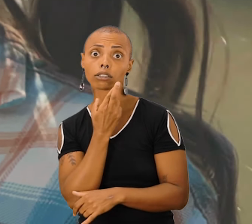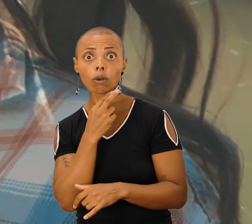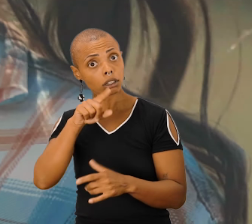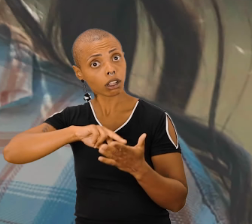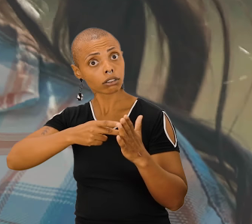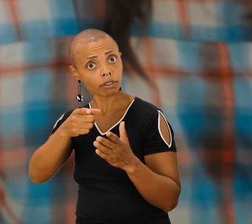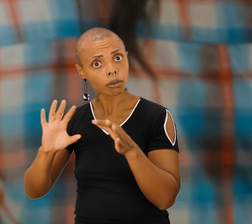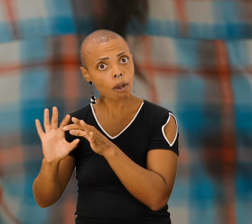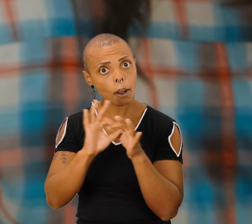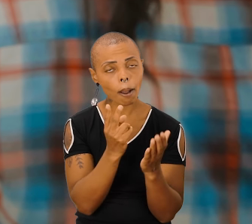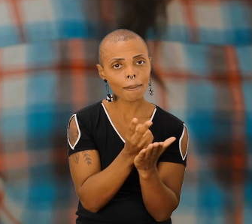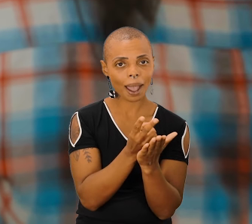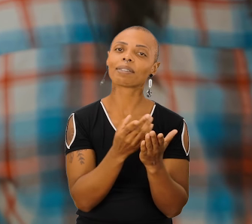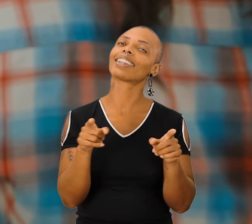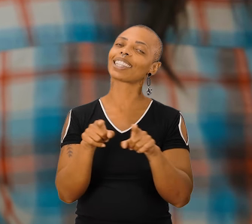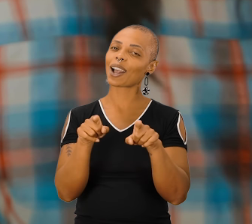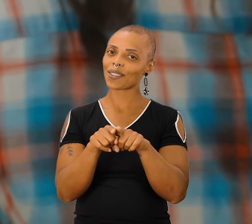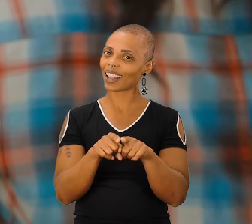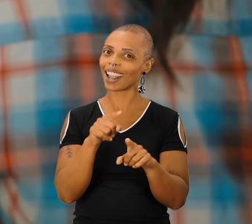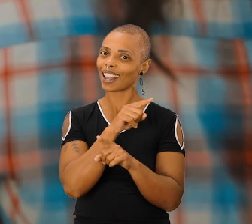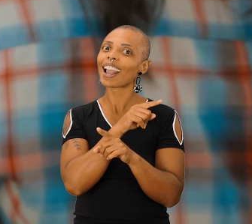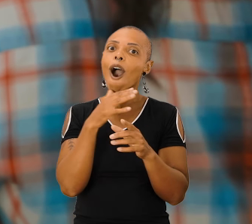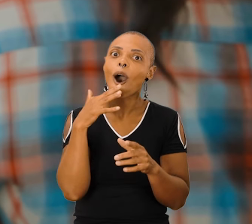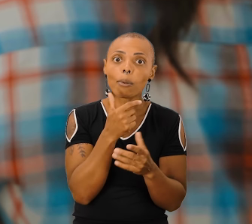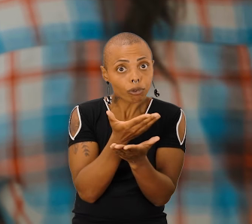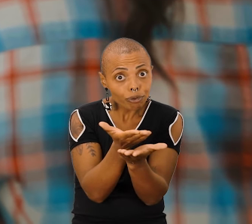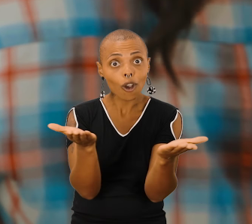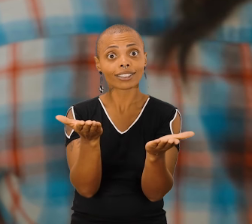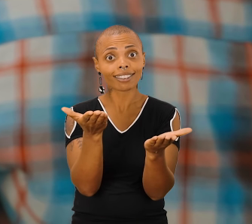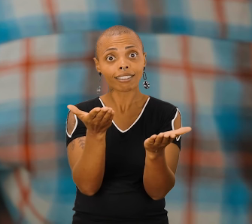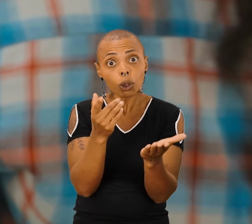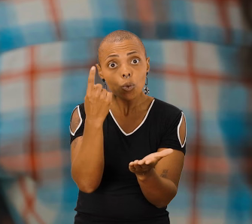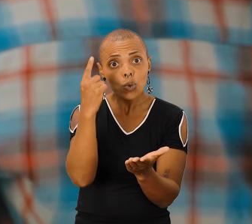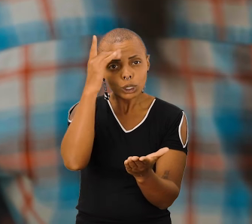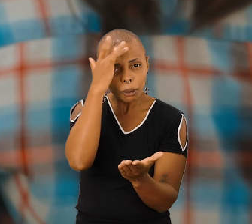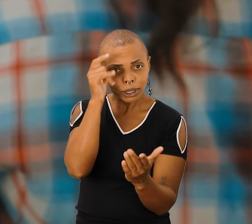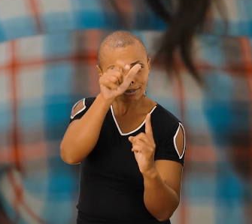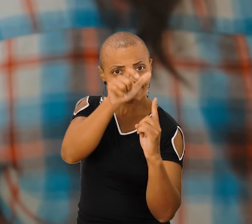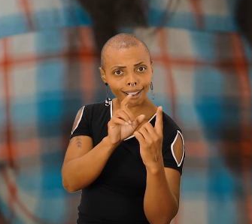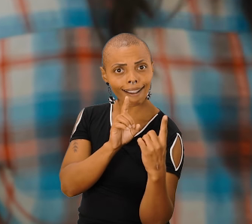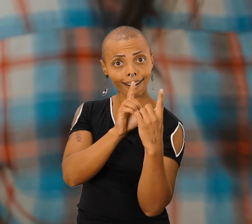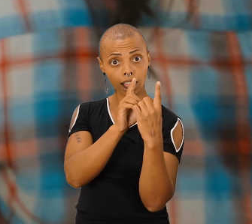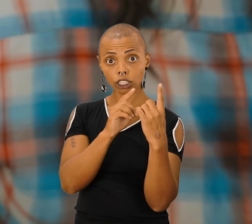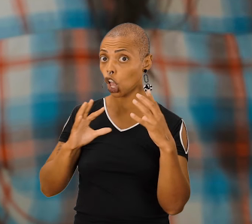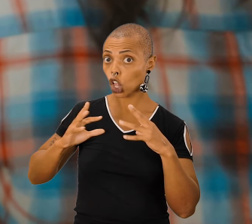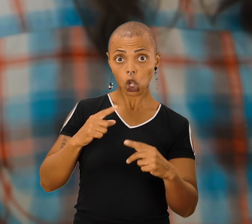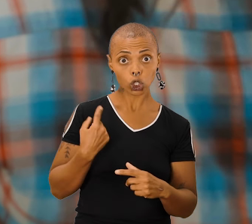E é claro, não podia faltar você, consumidor final! Todos nós fazemos parte dessa cadeia do Agronegócio.